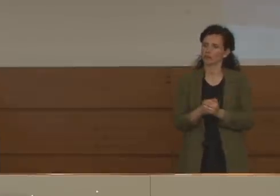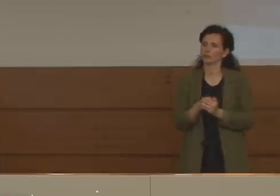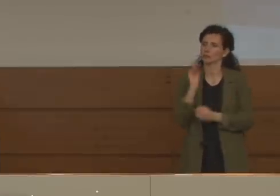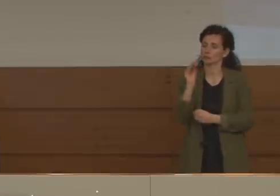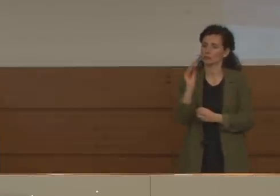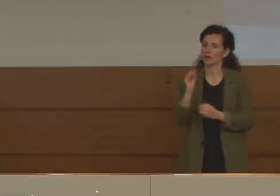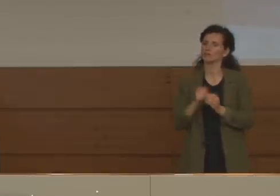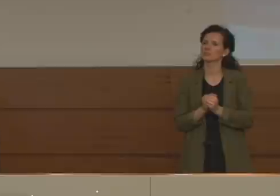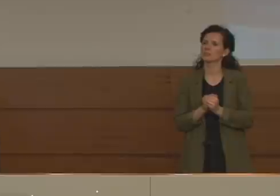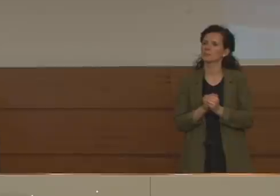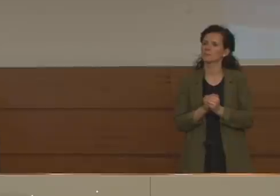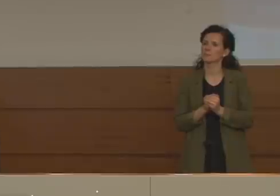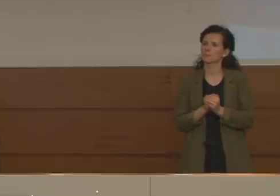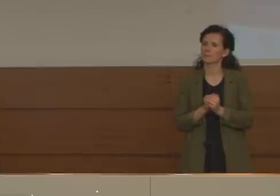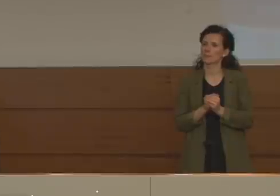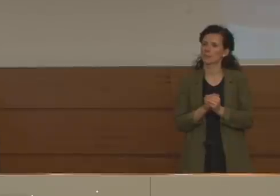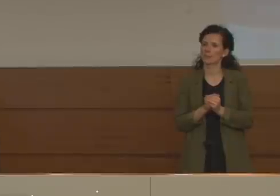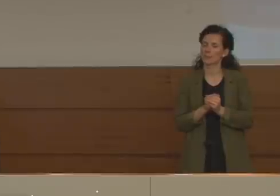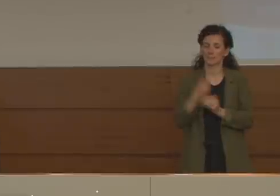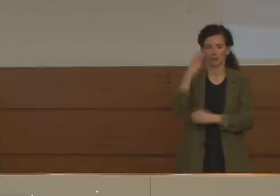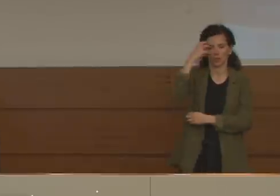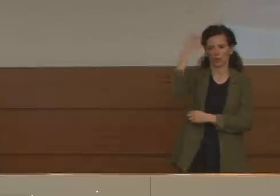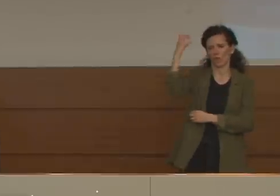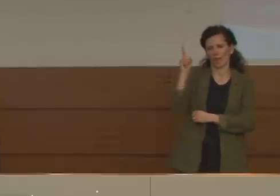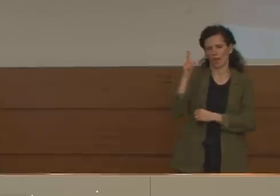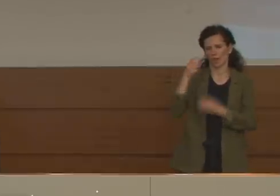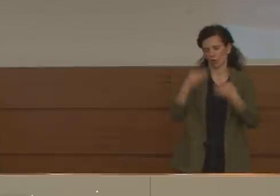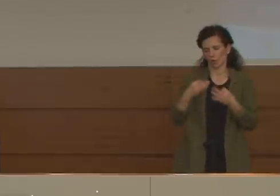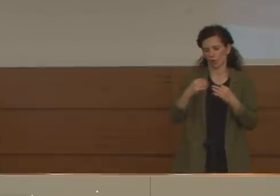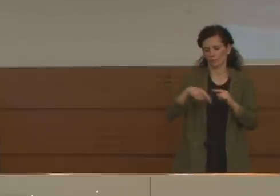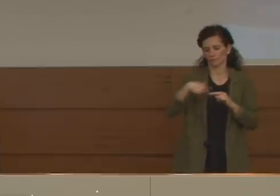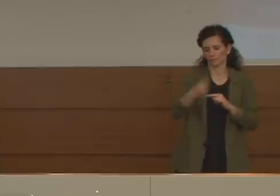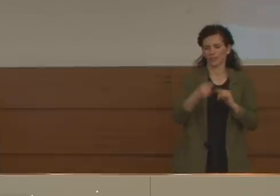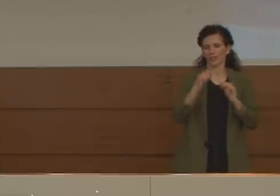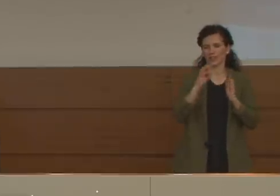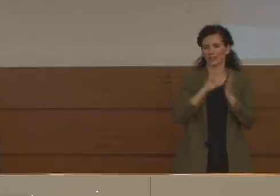delle date che naturalmente fisserà il Governo quando la curva dei contagi